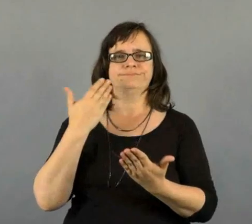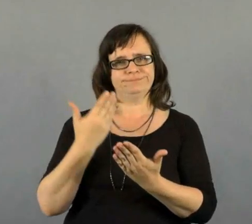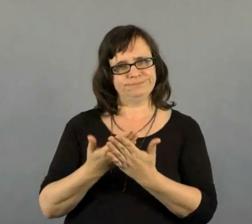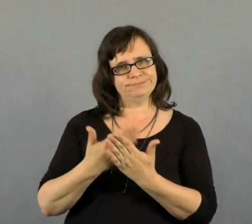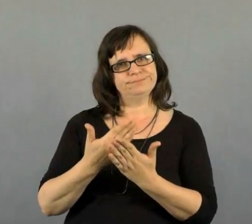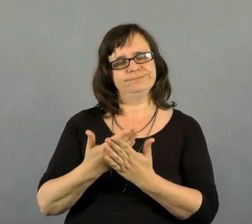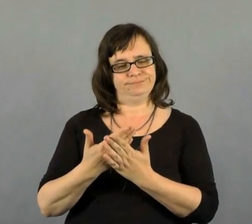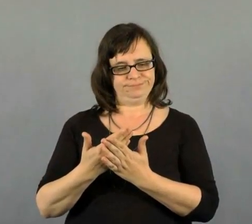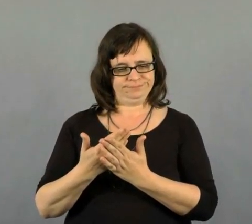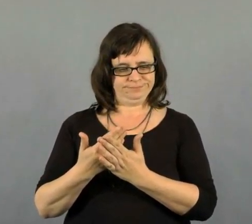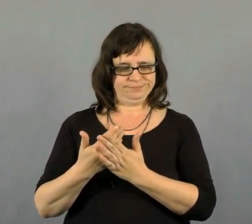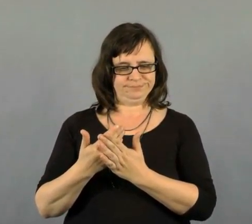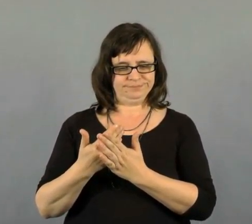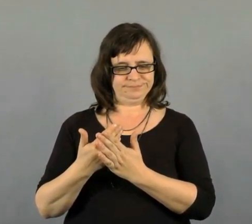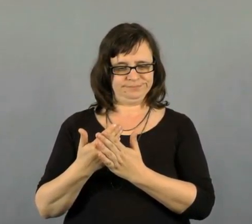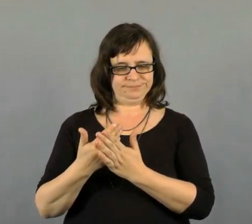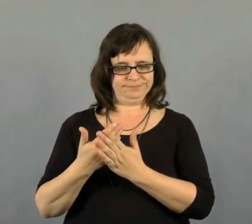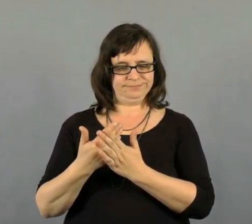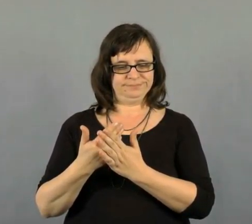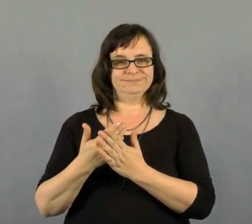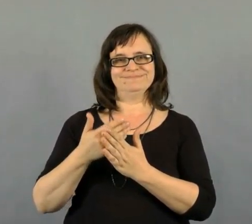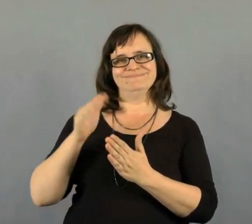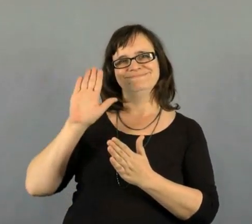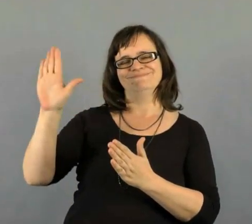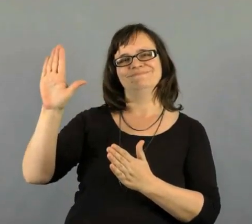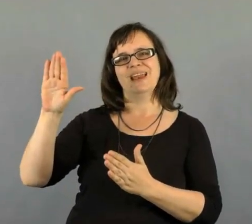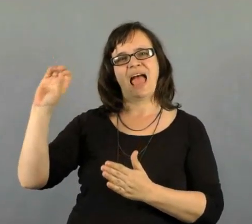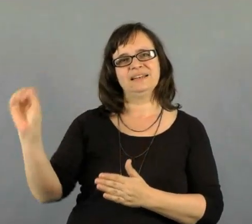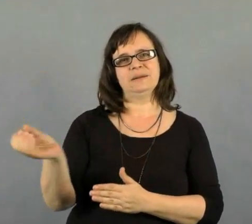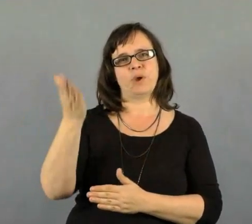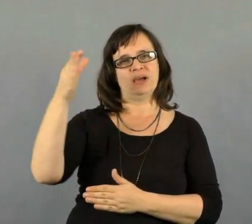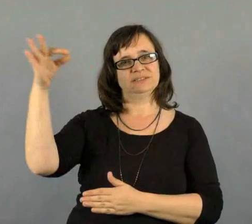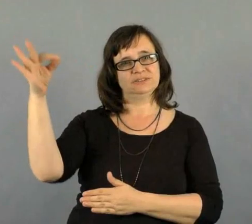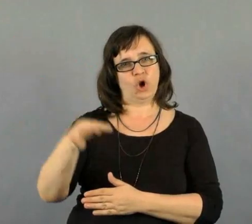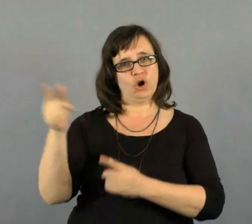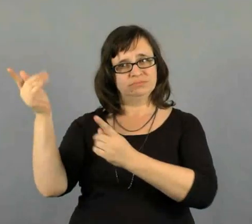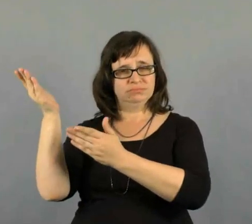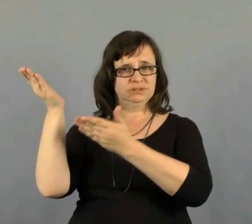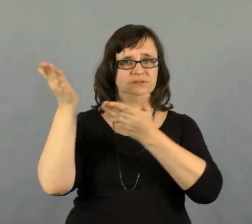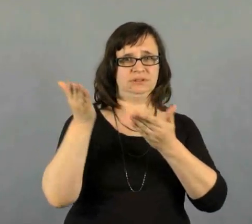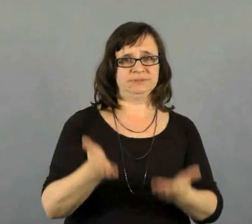Deshalb gibt er uns seinen einzigen Sohn